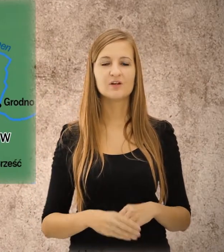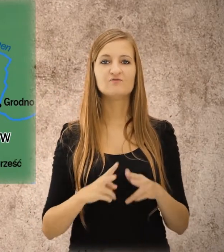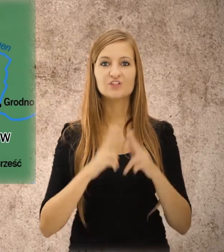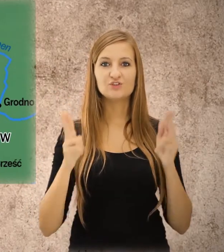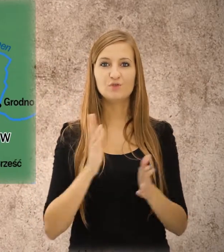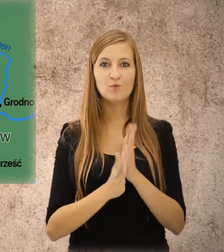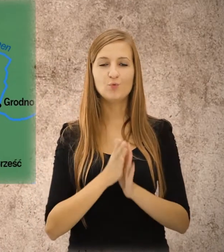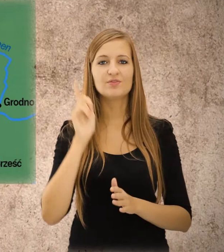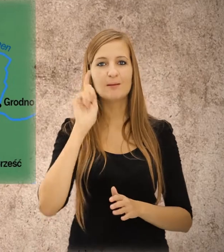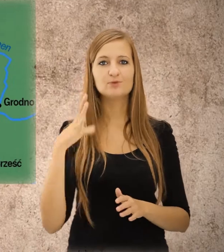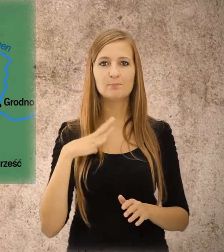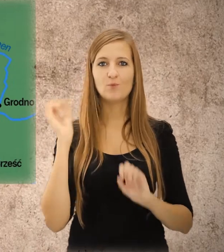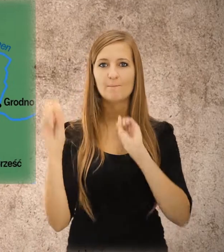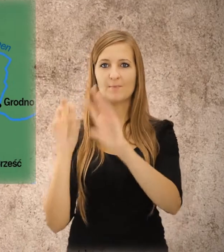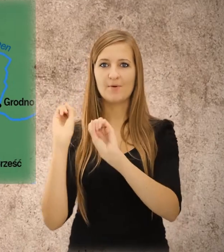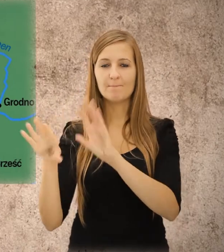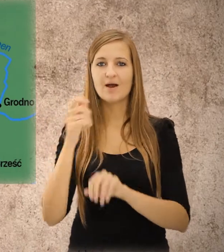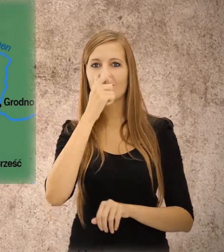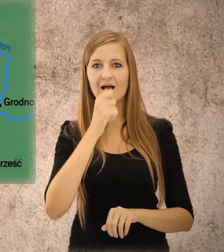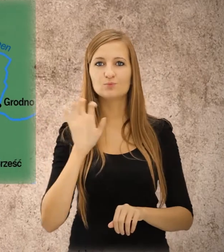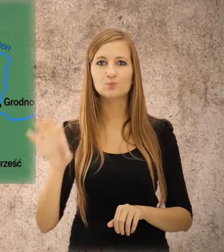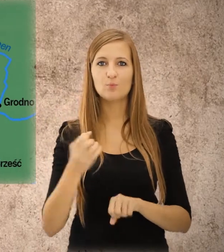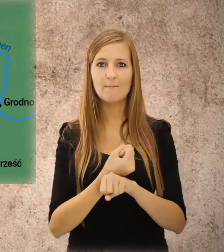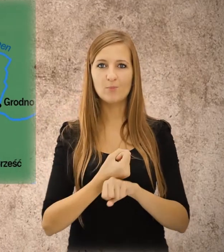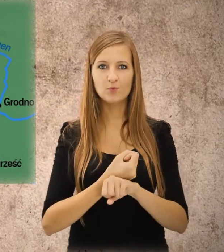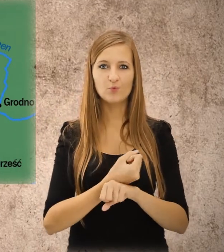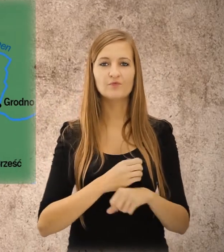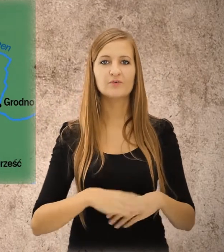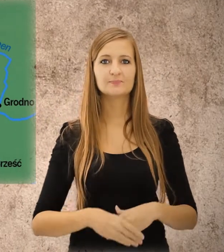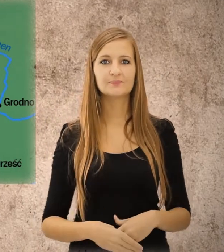W czasie tej bitwy Niemcy też użyli gazów bojowych.